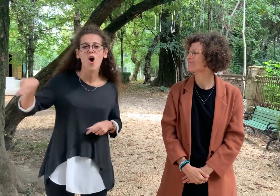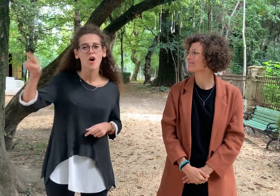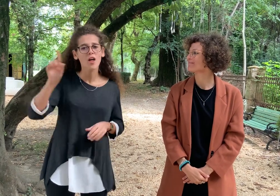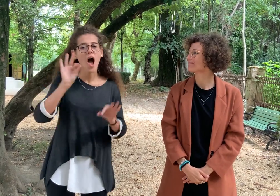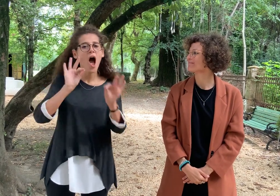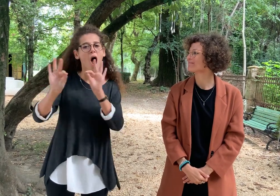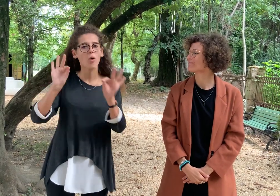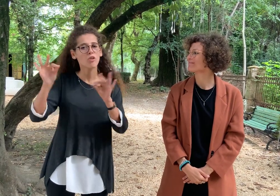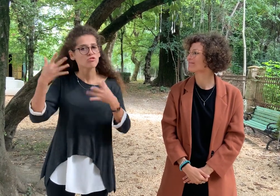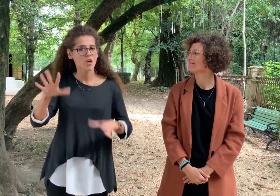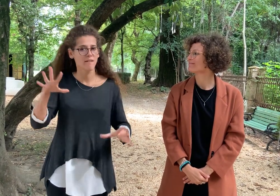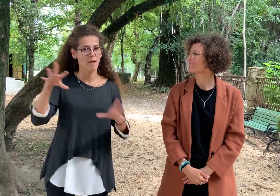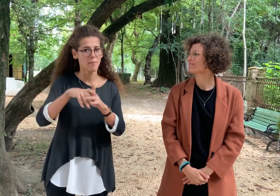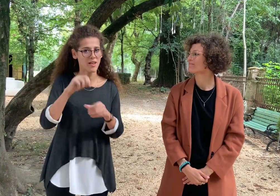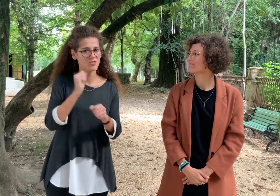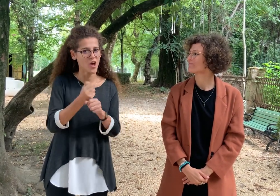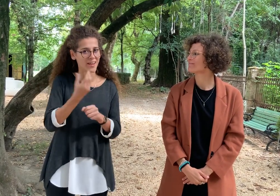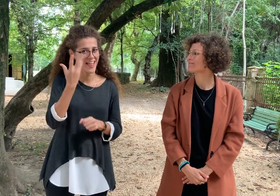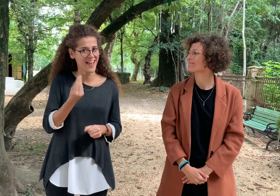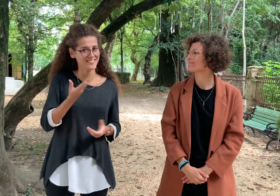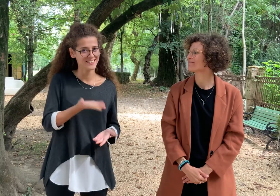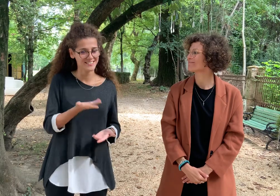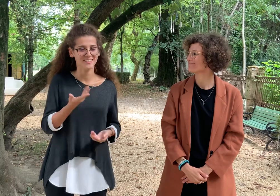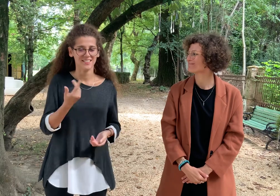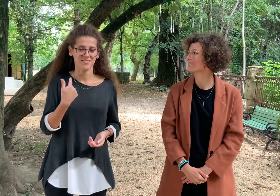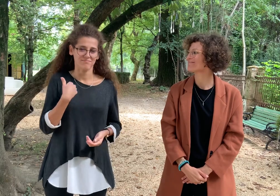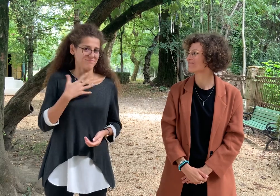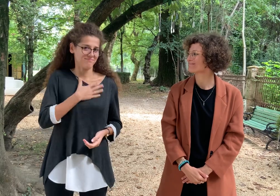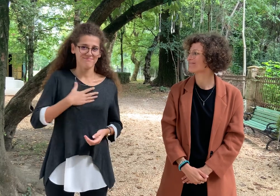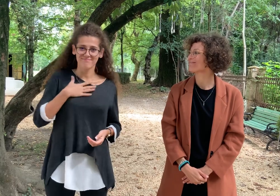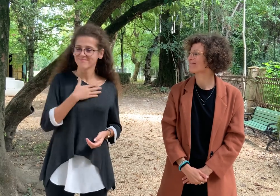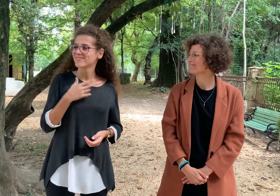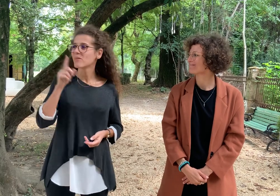che fanno parte della storia dell’ENS e lo apprezzo molto.